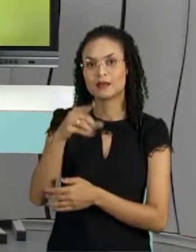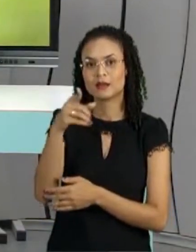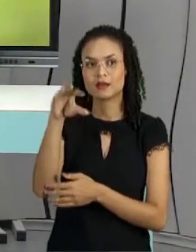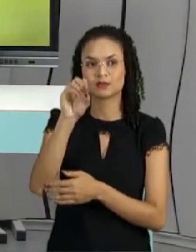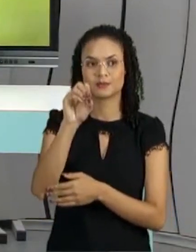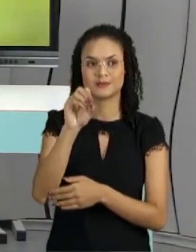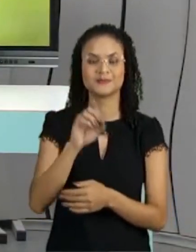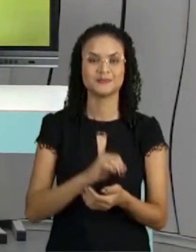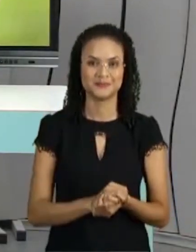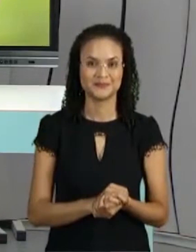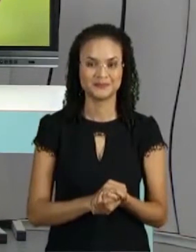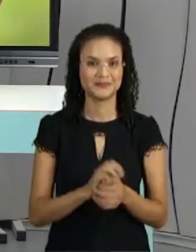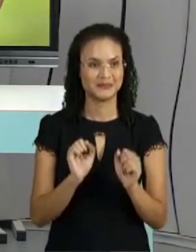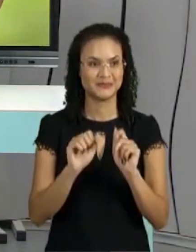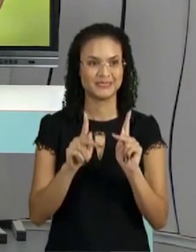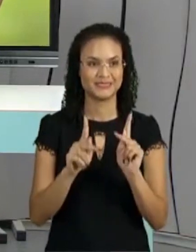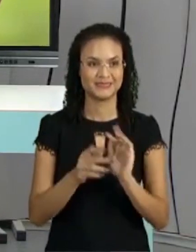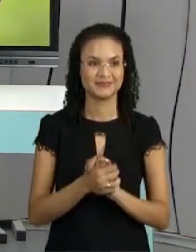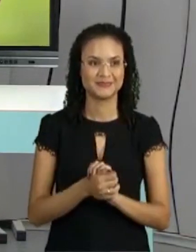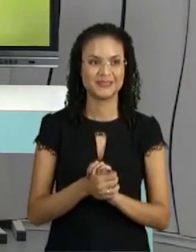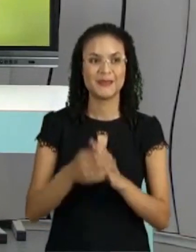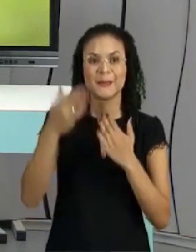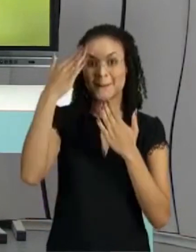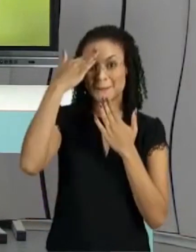olhos, Márcia. Muito obrigado. A Márcia usou aqui,